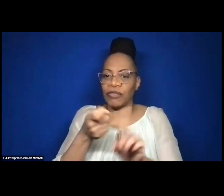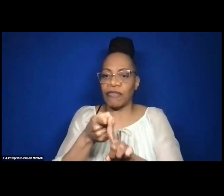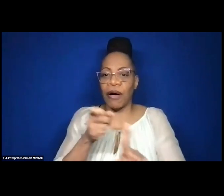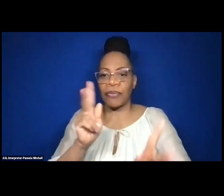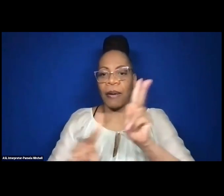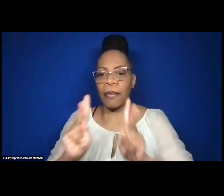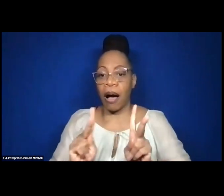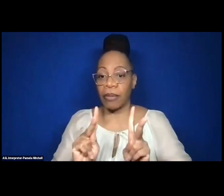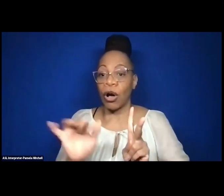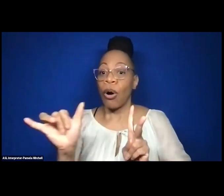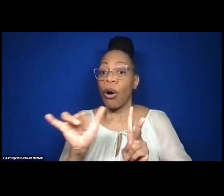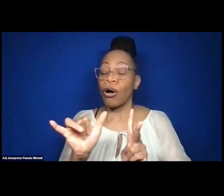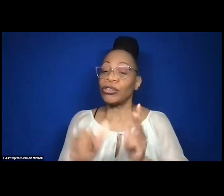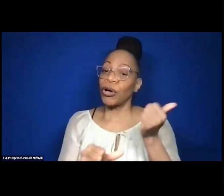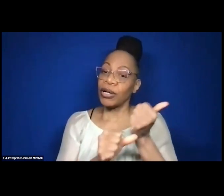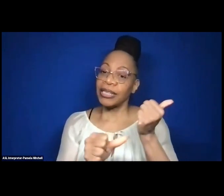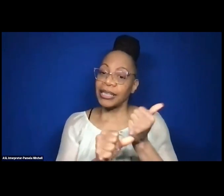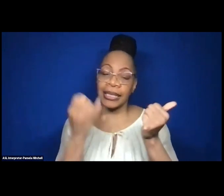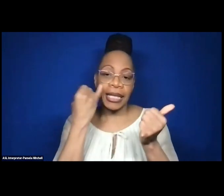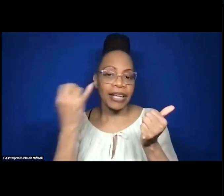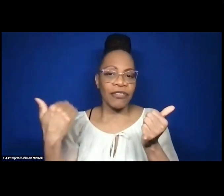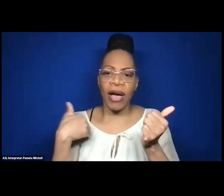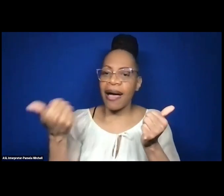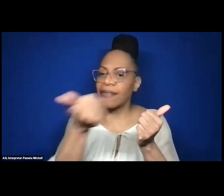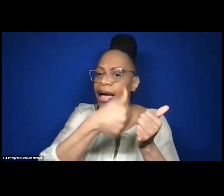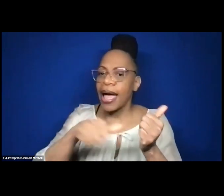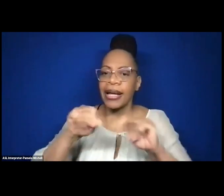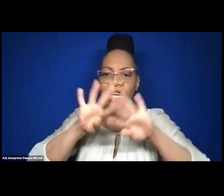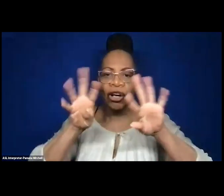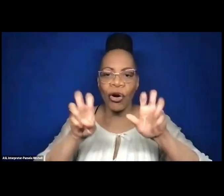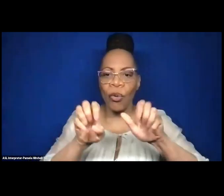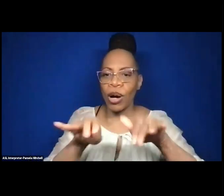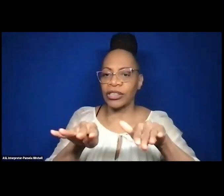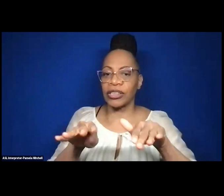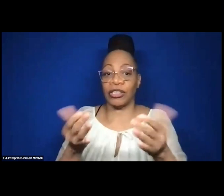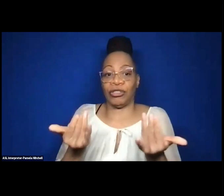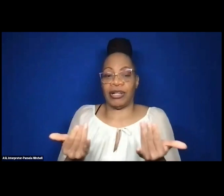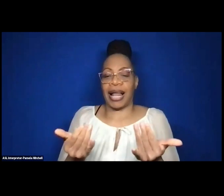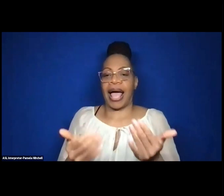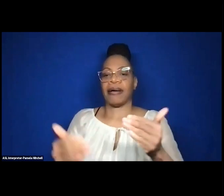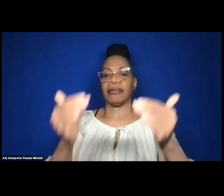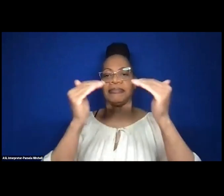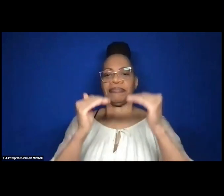alguna pregunta relacionada con la SSA. Voy a continuar con la siguiente diapositiva, que es la número 20.